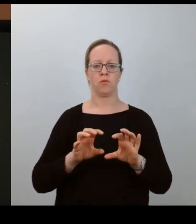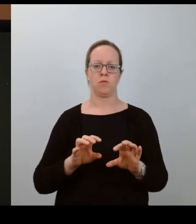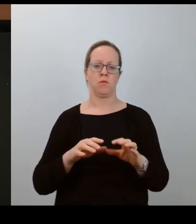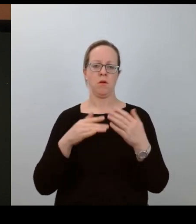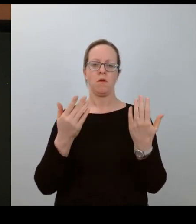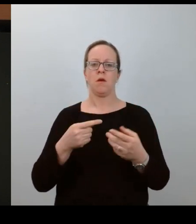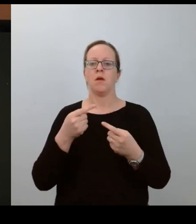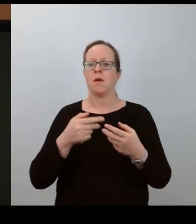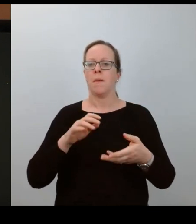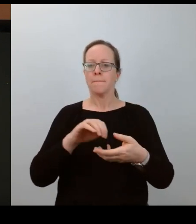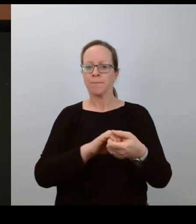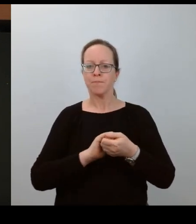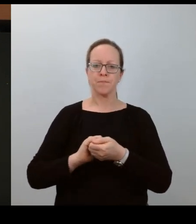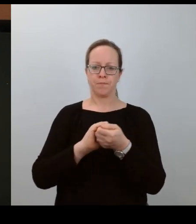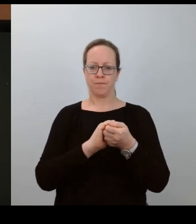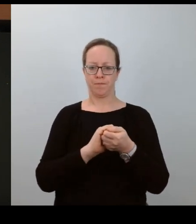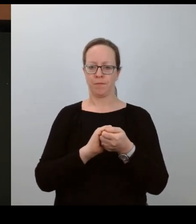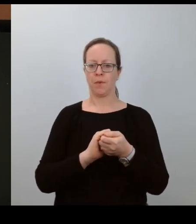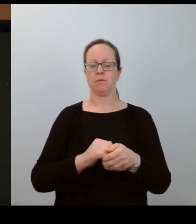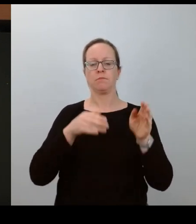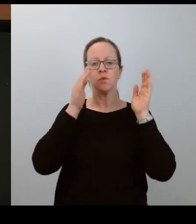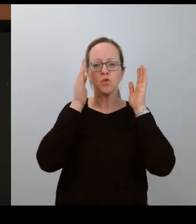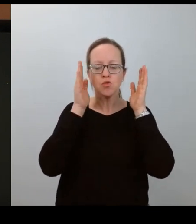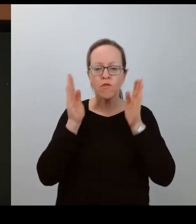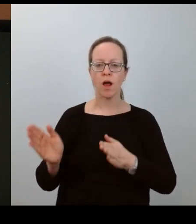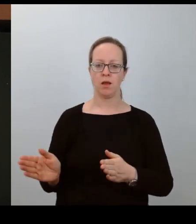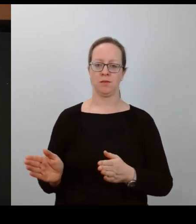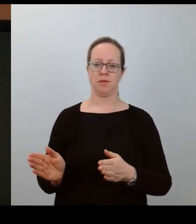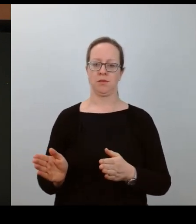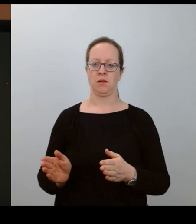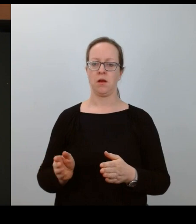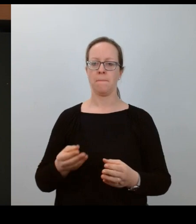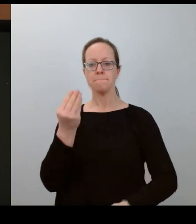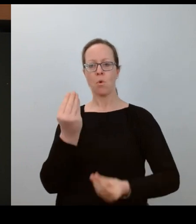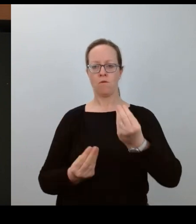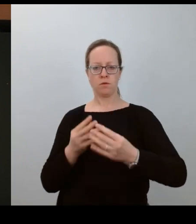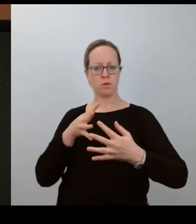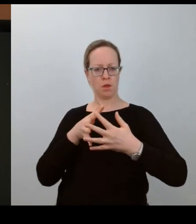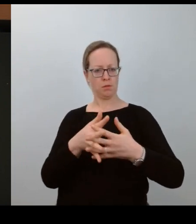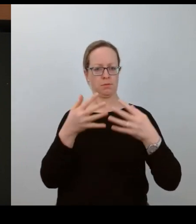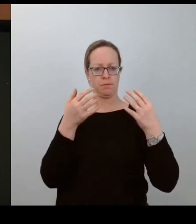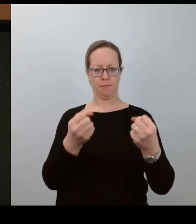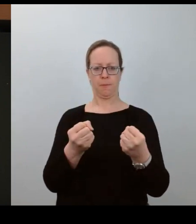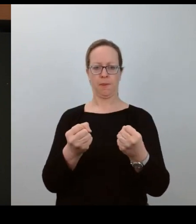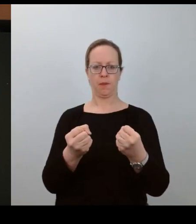Solidarität aller Beteiligten für eine gemeinsame Mission. Ein Künstlerinnen freundliches Berlin